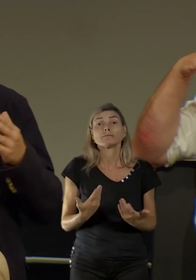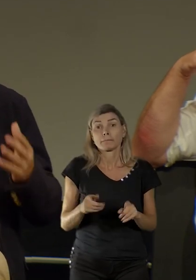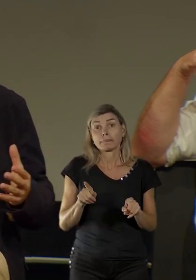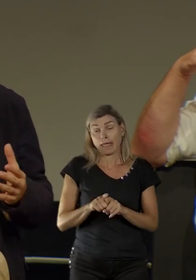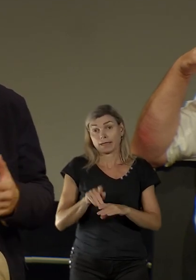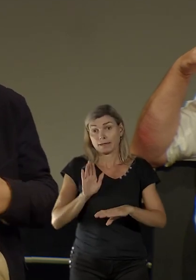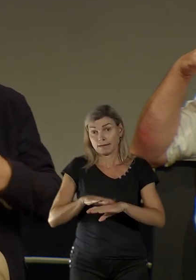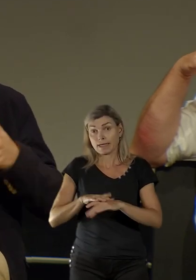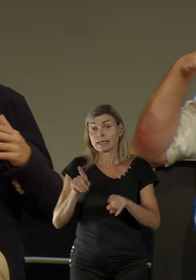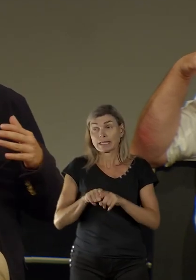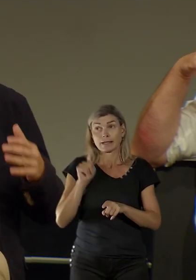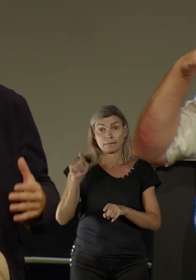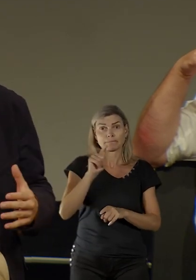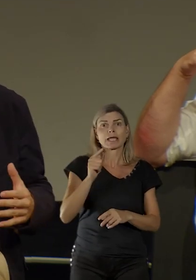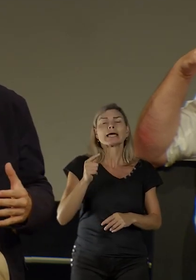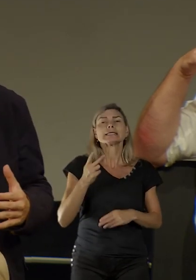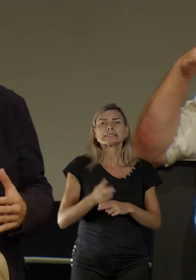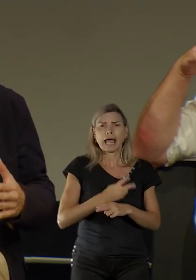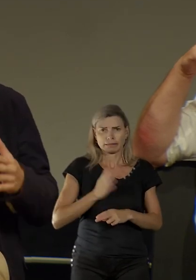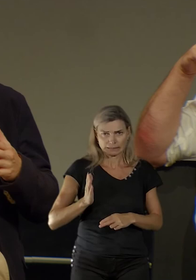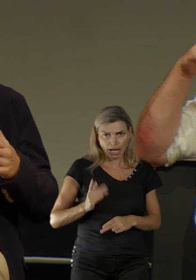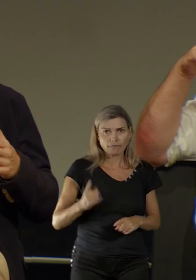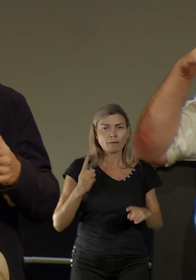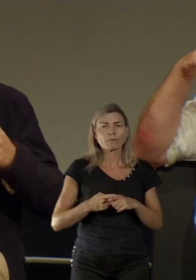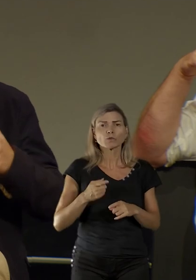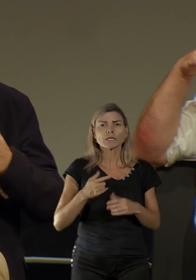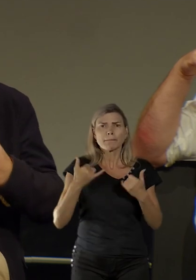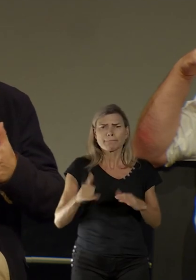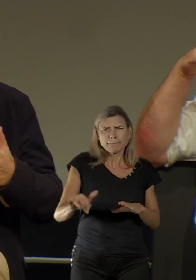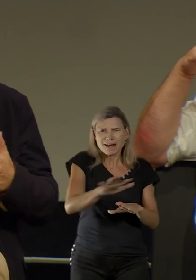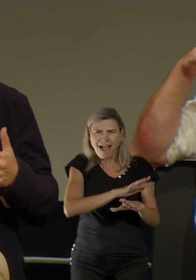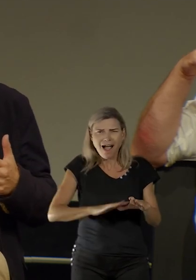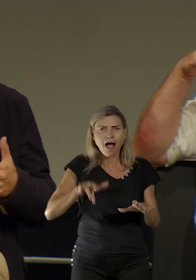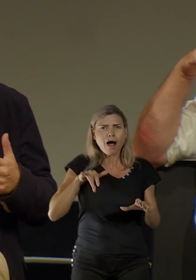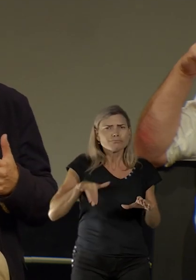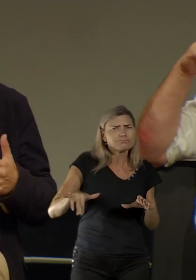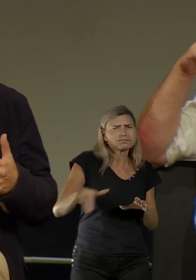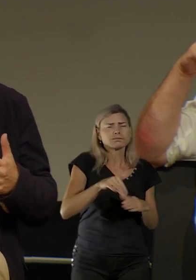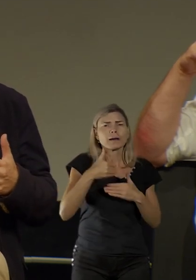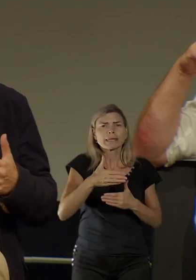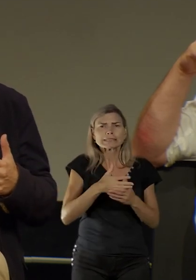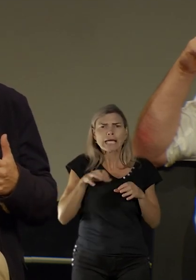a s dotčenými orgány a s městskými částmi, tak pokud se někdo takový najde, tak